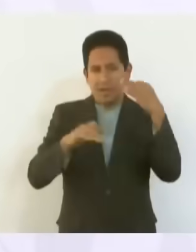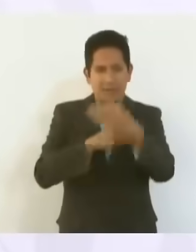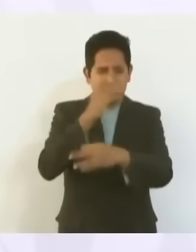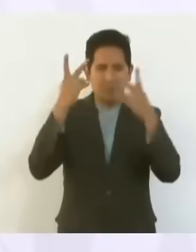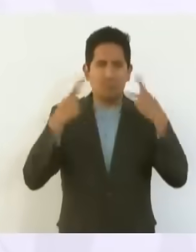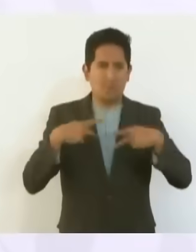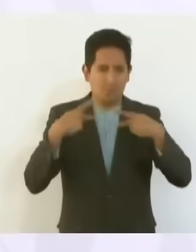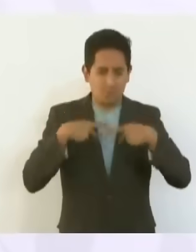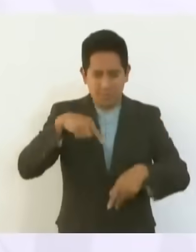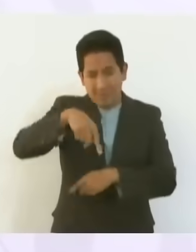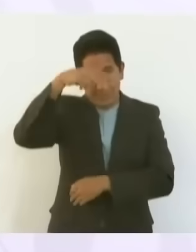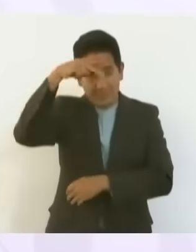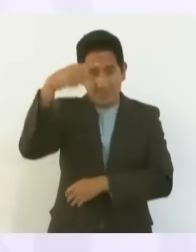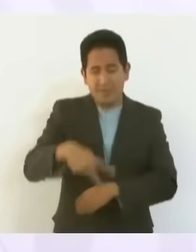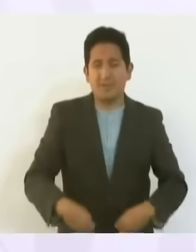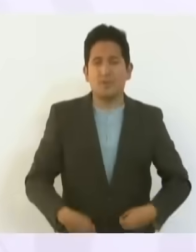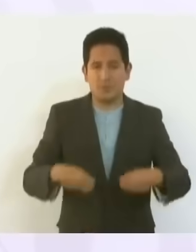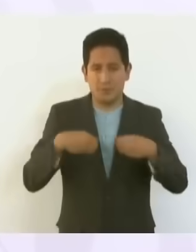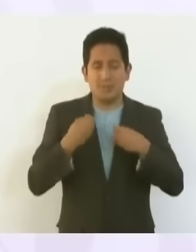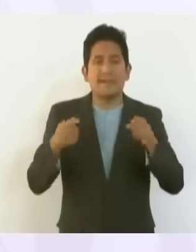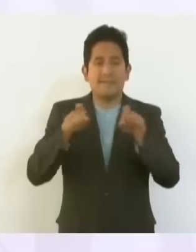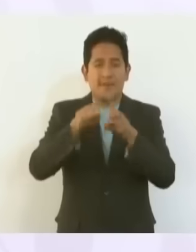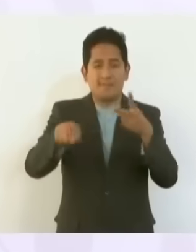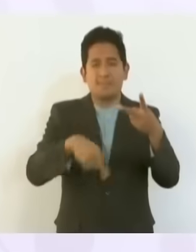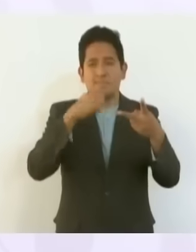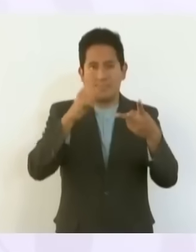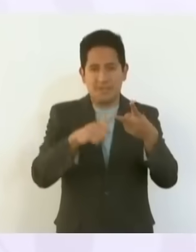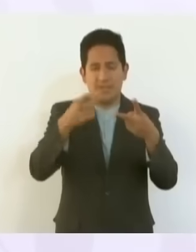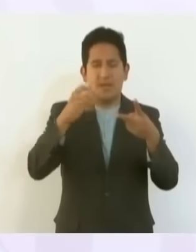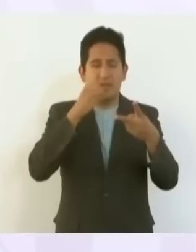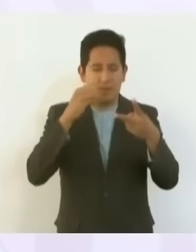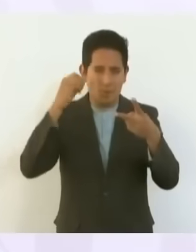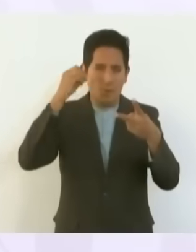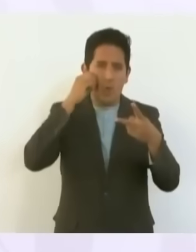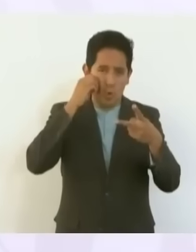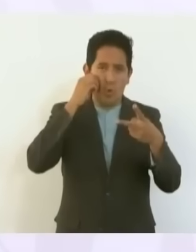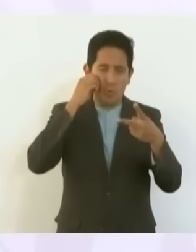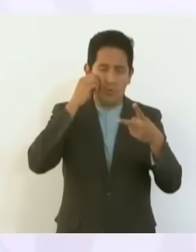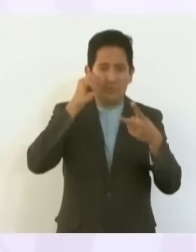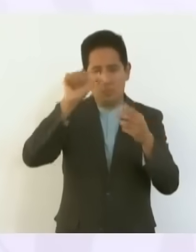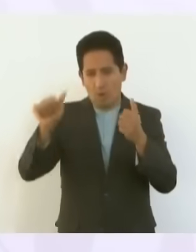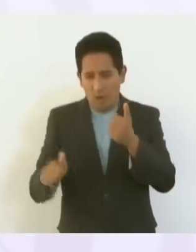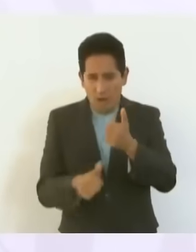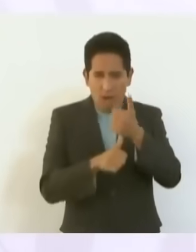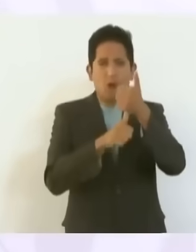También saludar a Monseñor Salvador González Morales, obispo auxiliar de la Arquidiócesis